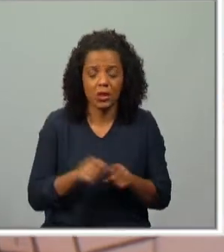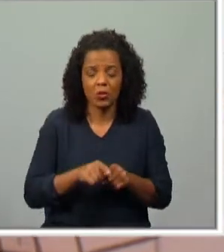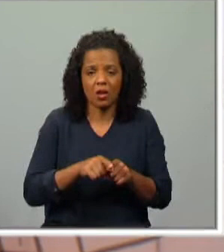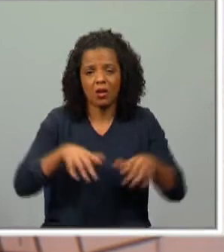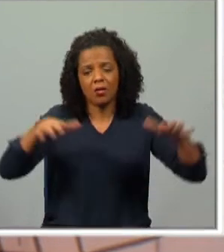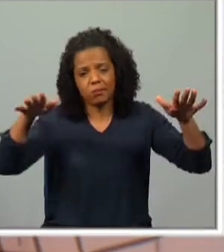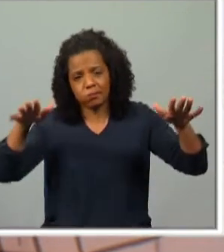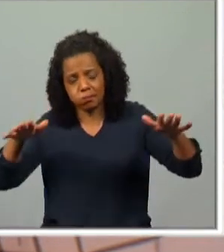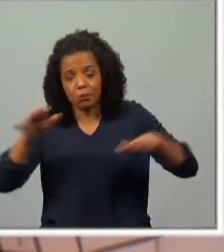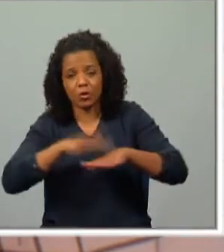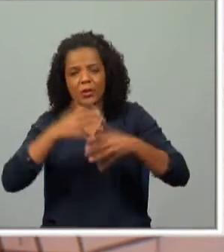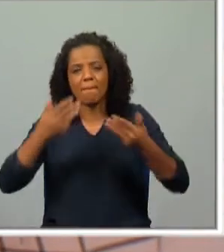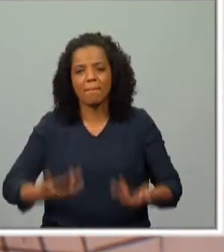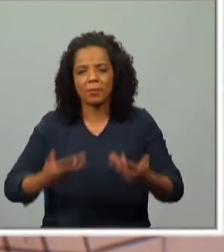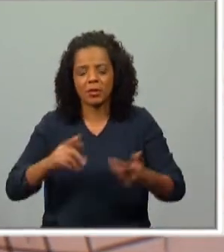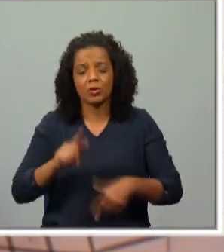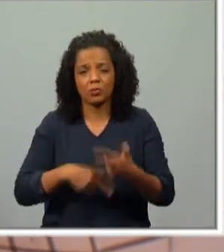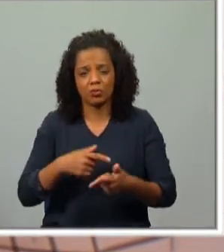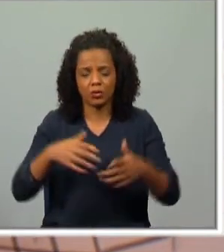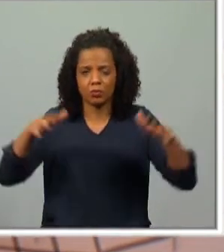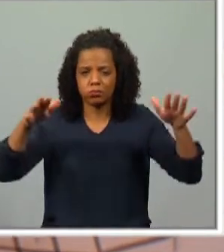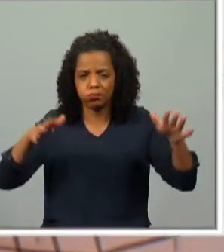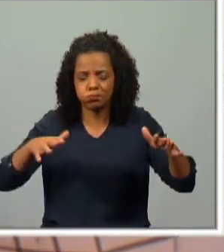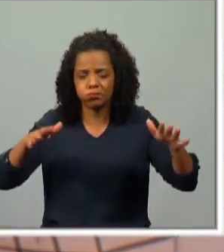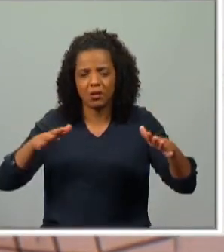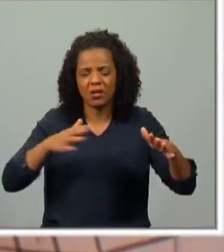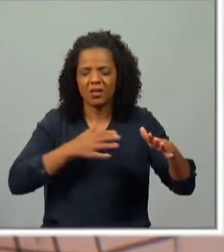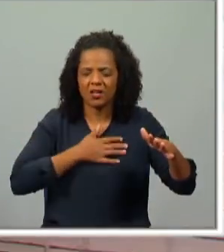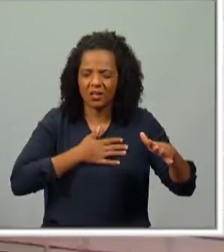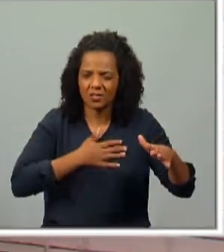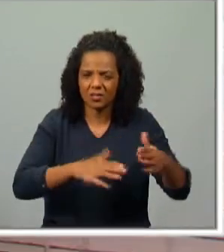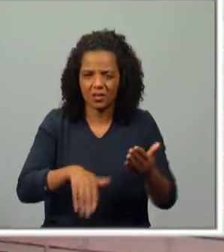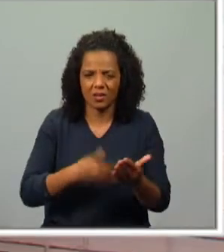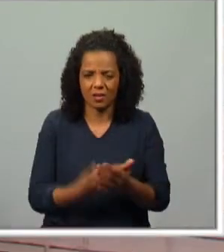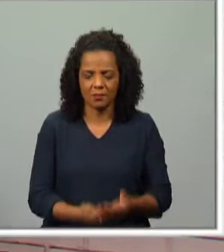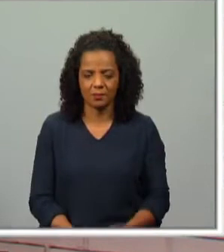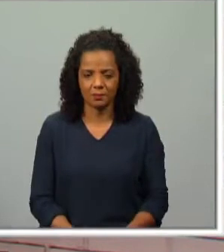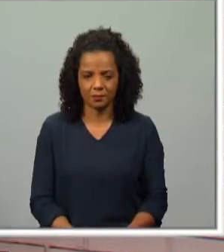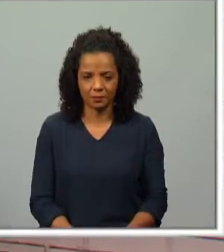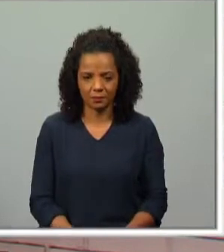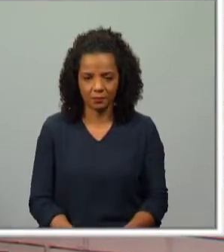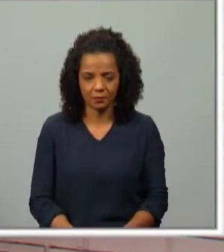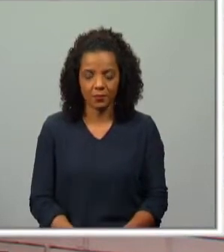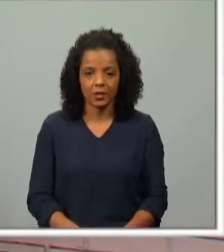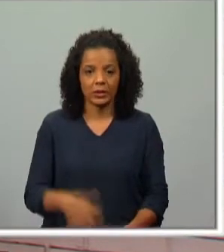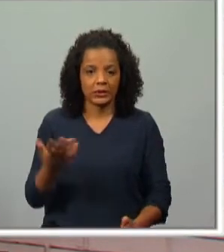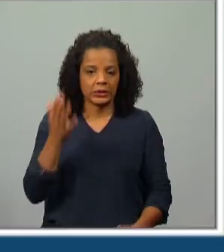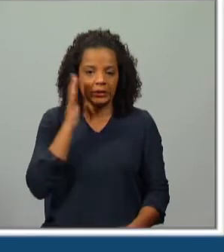com o peso do petróleo mas depois o voo também já estava a saturá-la a cançá-la 用油的重量，然後是飛行我也已經飽和了她的歌聲 demais numa desesperada tentativa de recuperar 太多了絕望地試圖恢復